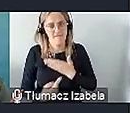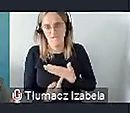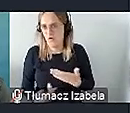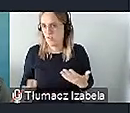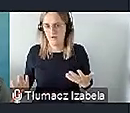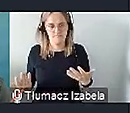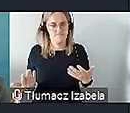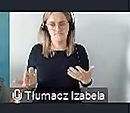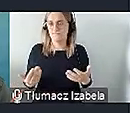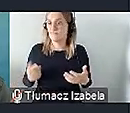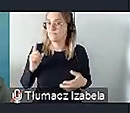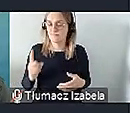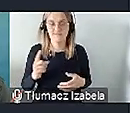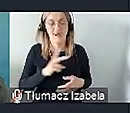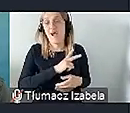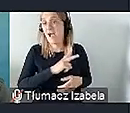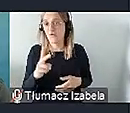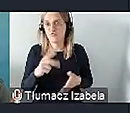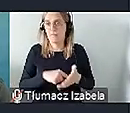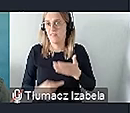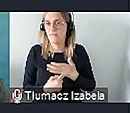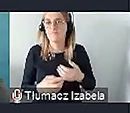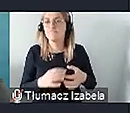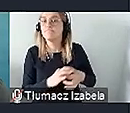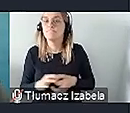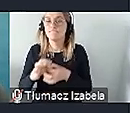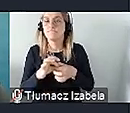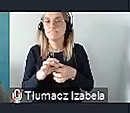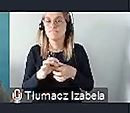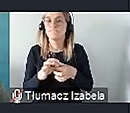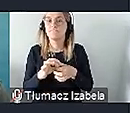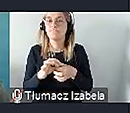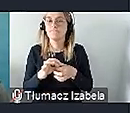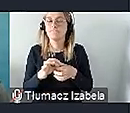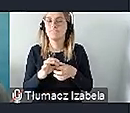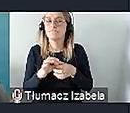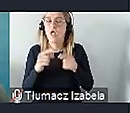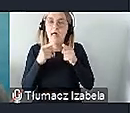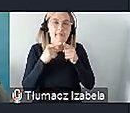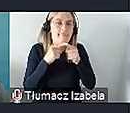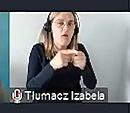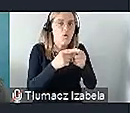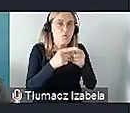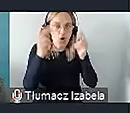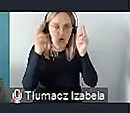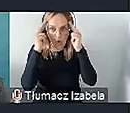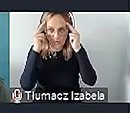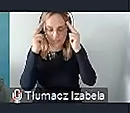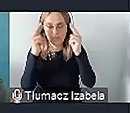Natomiast każda metafora wiąże się z pewnym kierunkiem rozumienia, z pewnym też rozumieniem emocjonalnym.